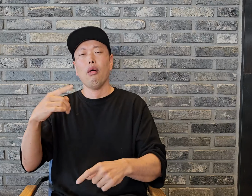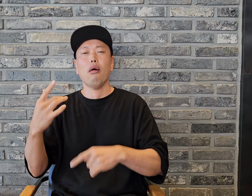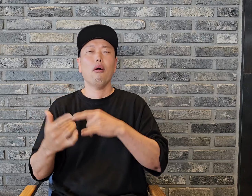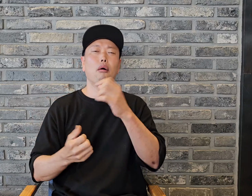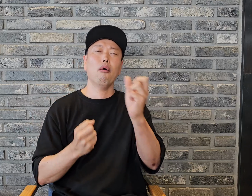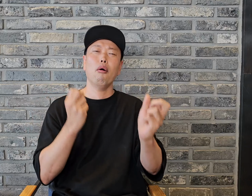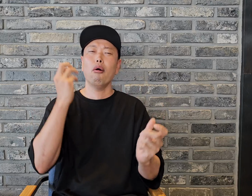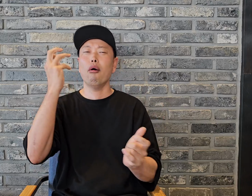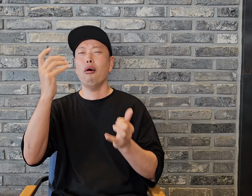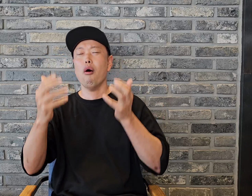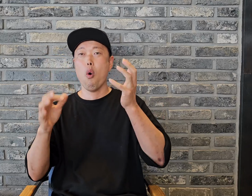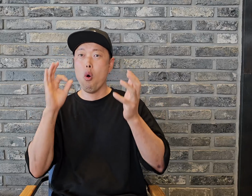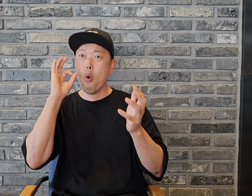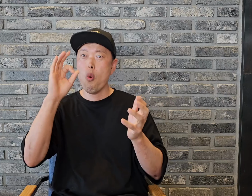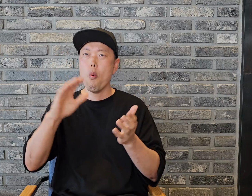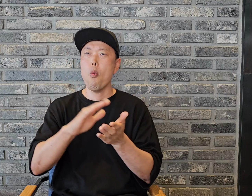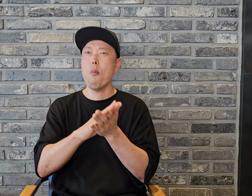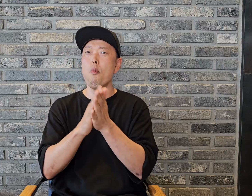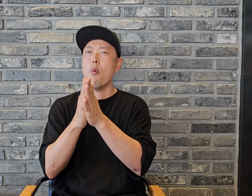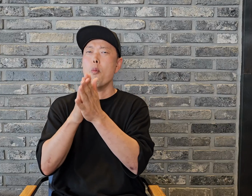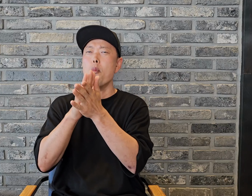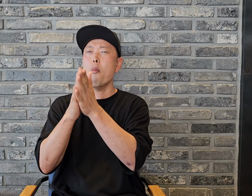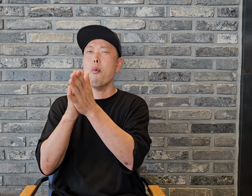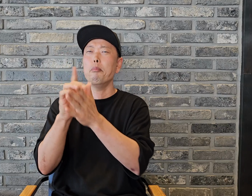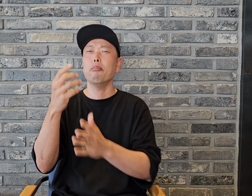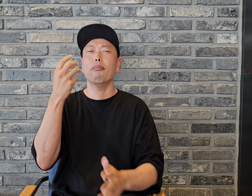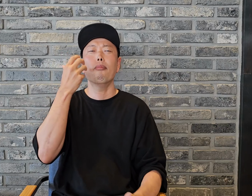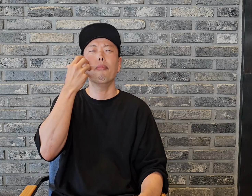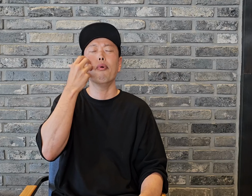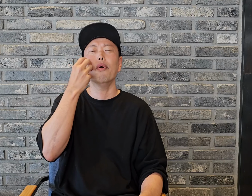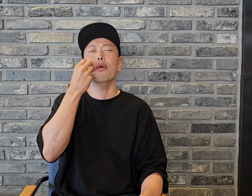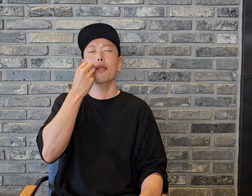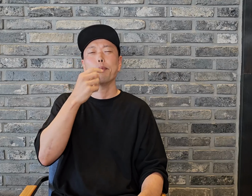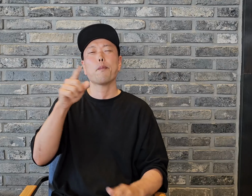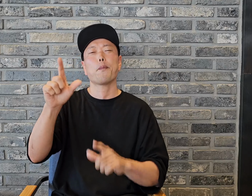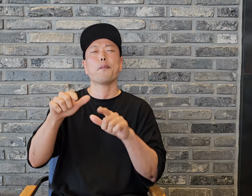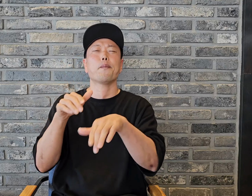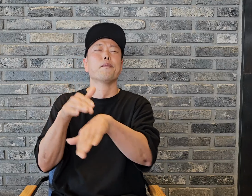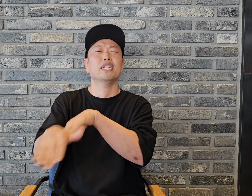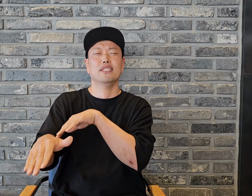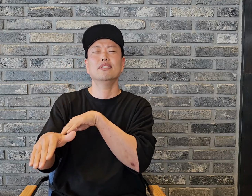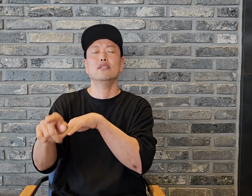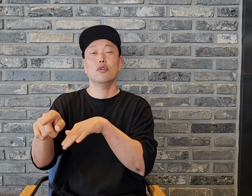será más fácil hacer cambios y podrás ser más elocuente.